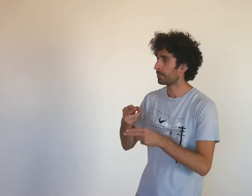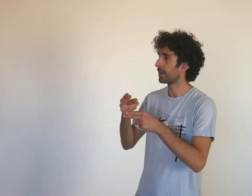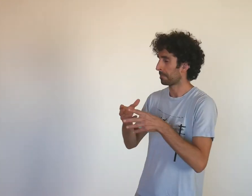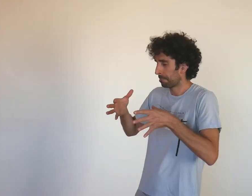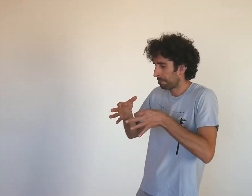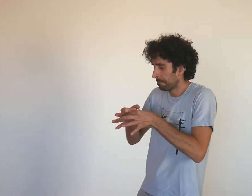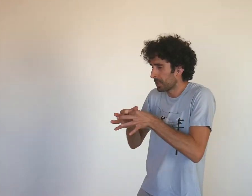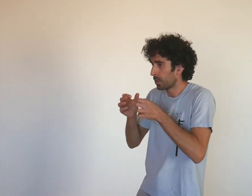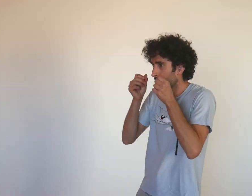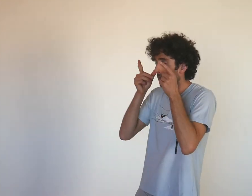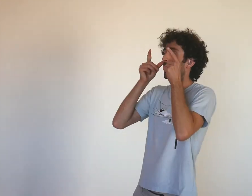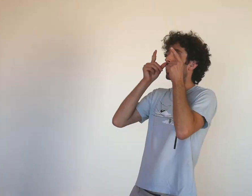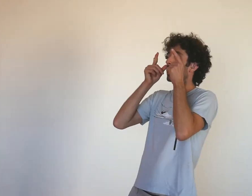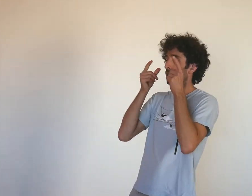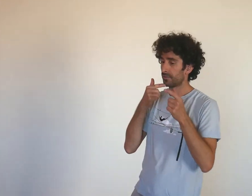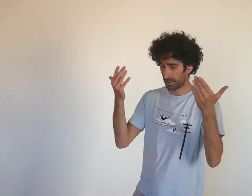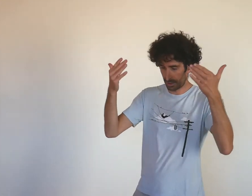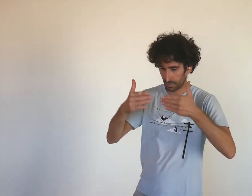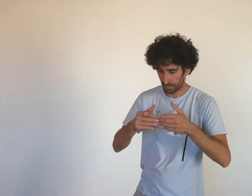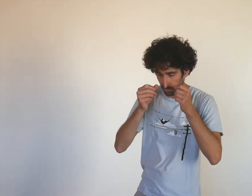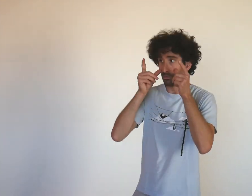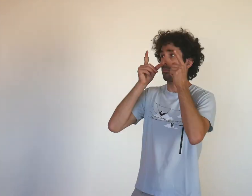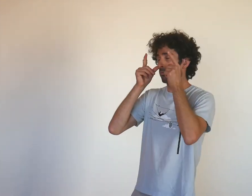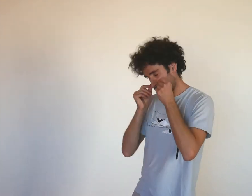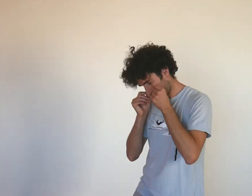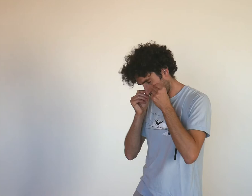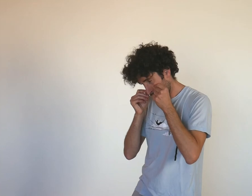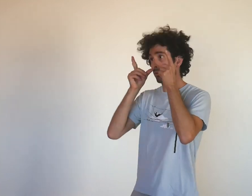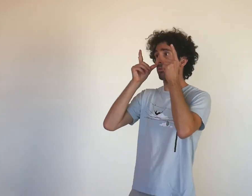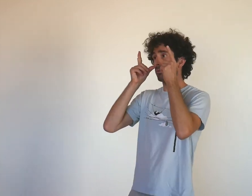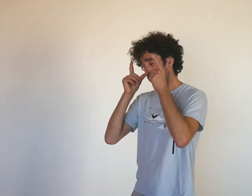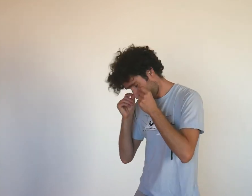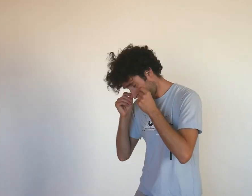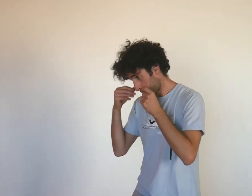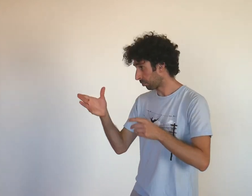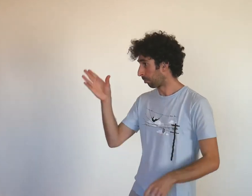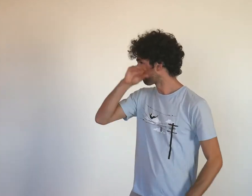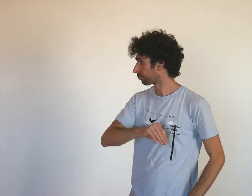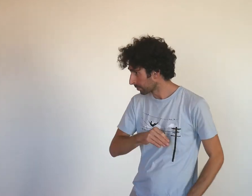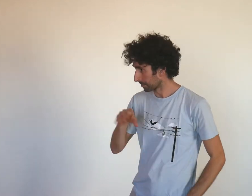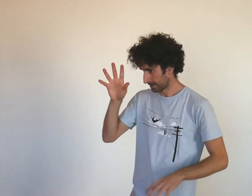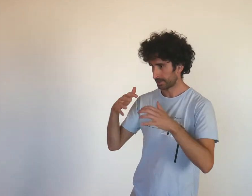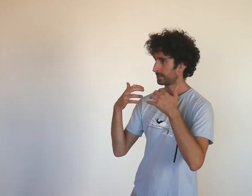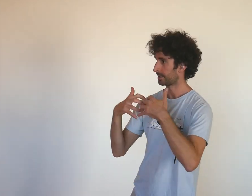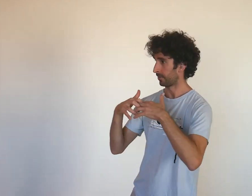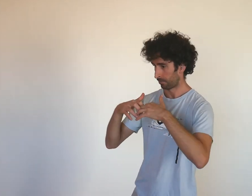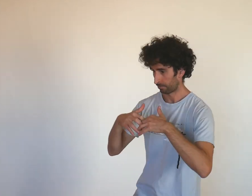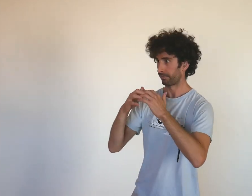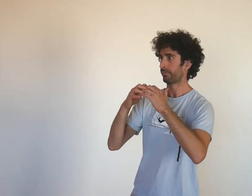Ce sont des micro-réveils. qui surviennent la nuit et après tu les oublies. Mais le cerveau,